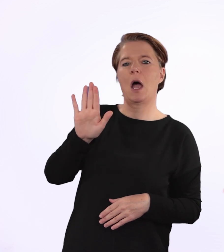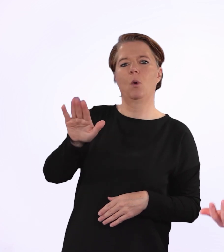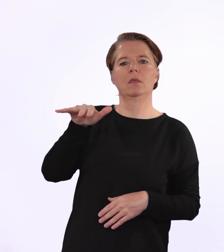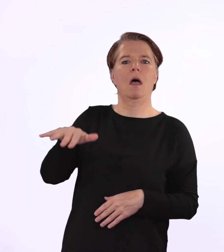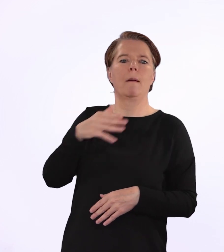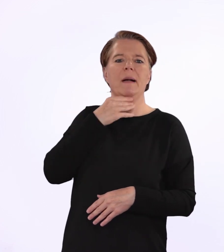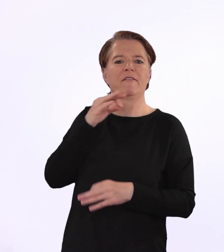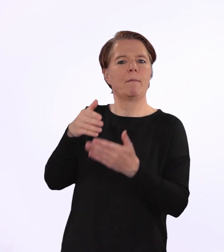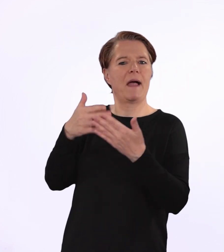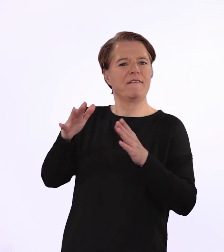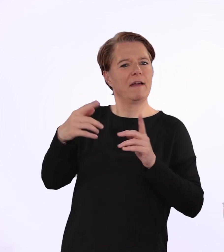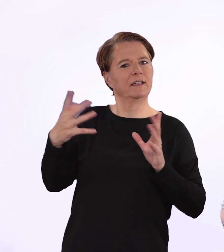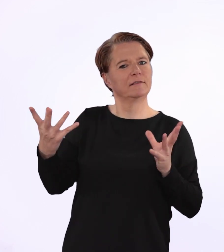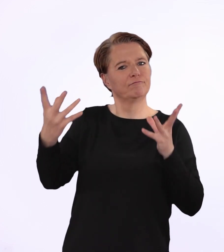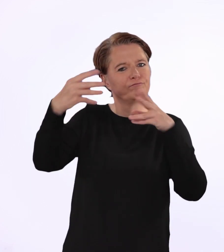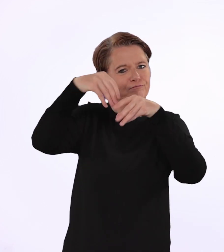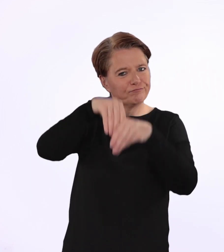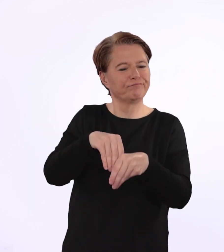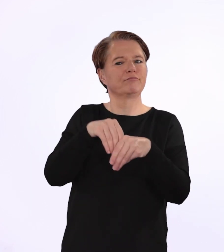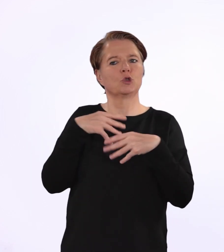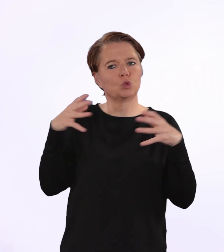wir unsere gemeinsame Unterrichtsmethode finden können.